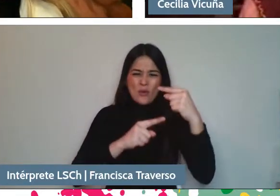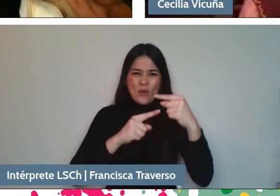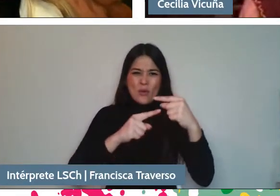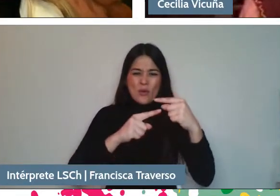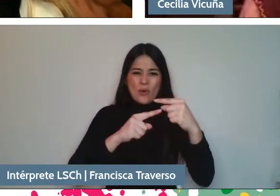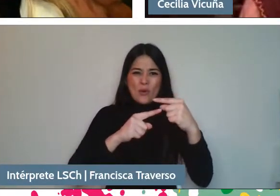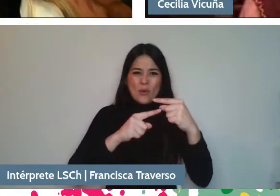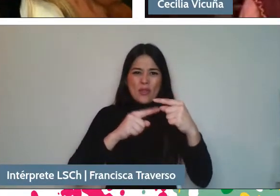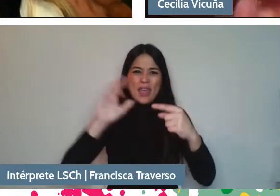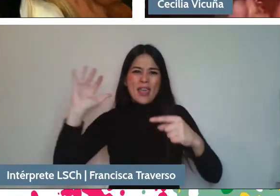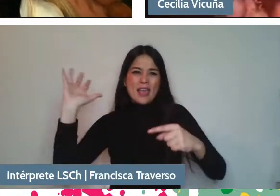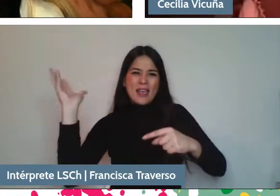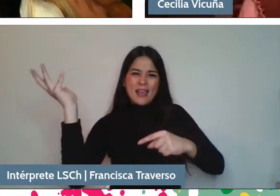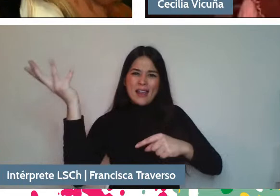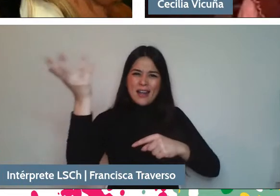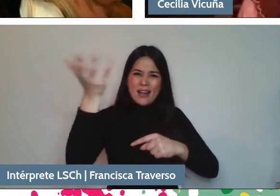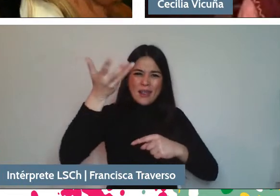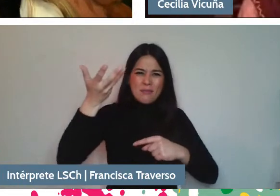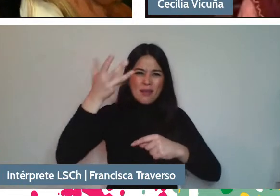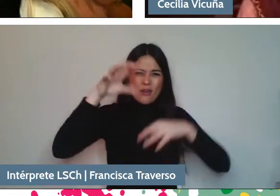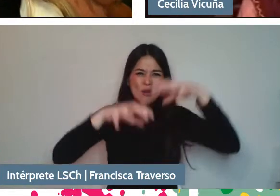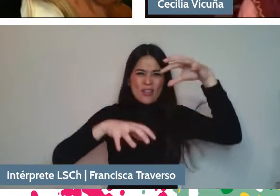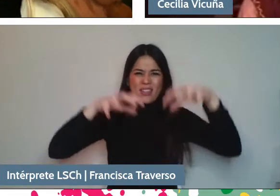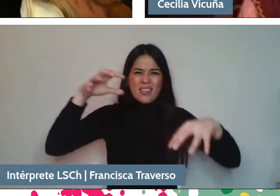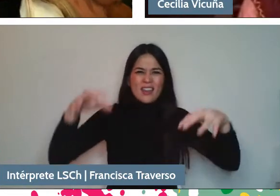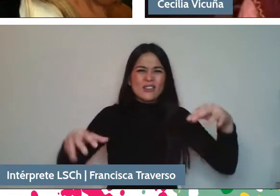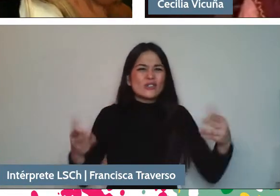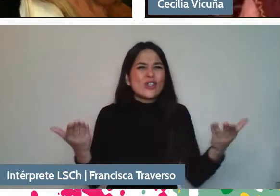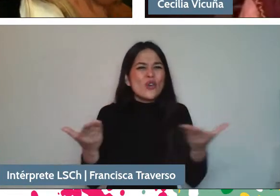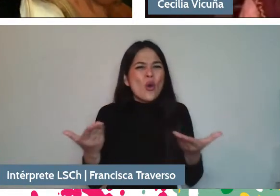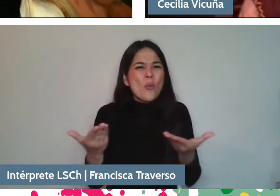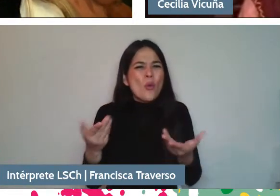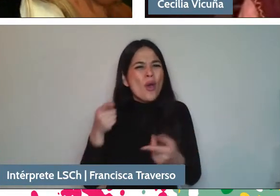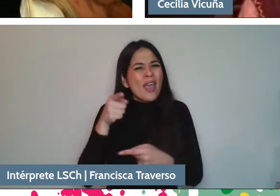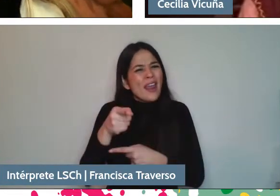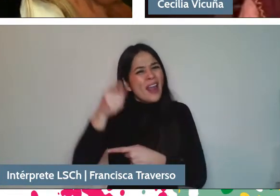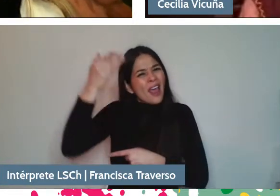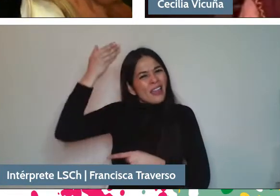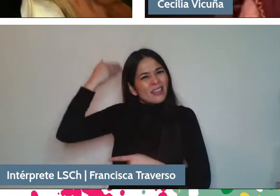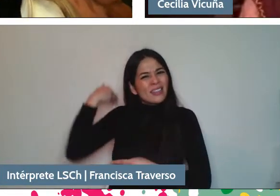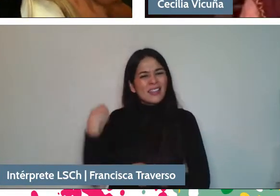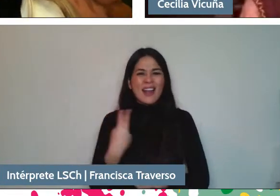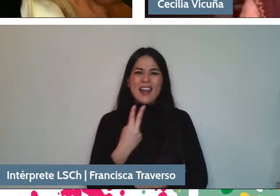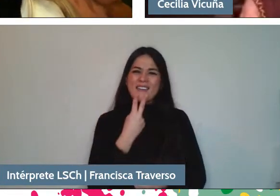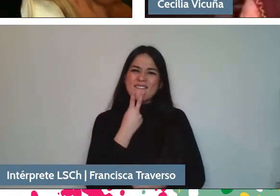Entonces, ¿como era esa vida? Tú dijiste que los chilenos eran más cultos en ese momento y es muy real.